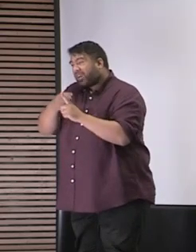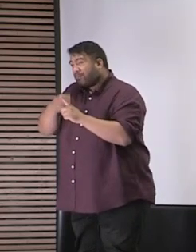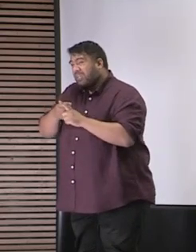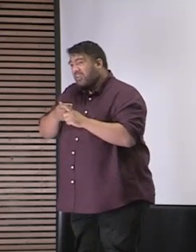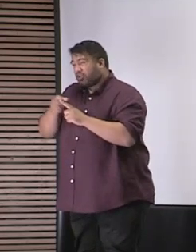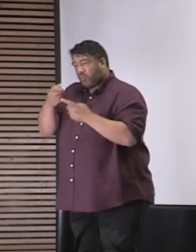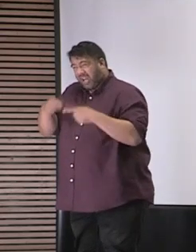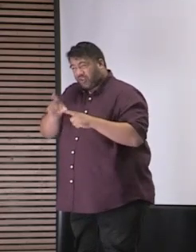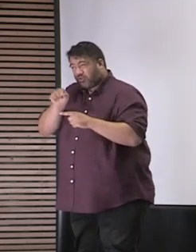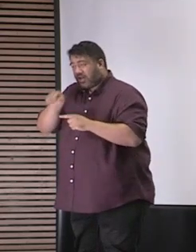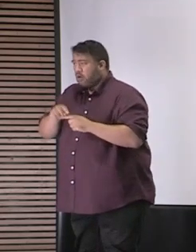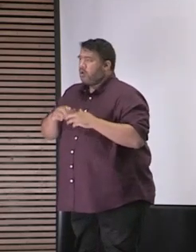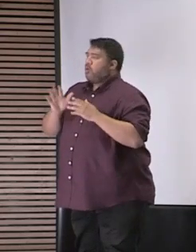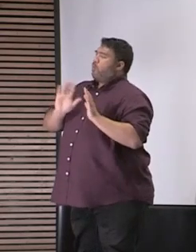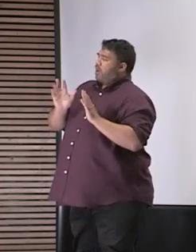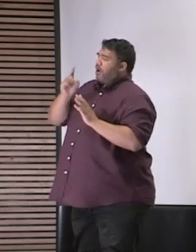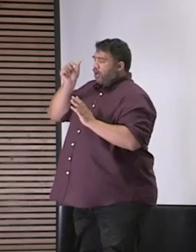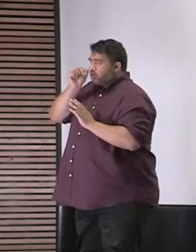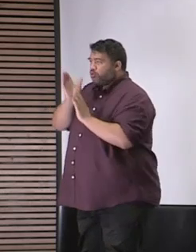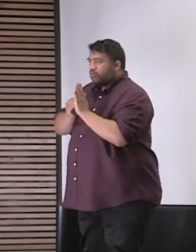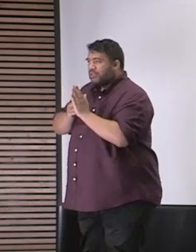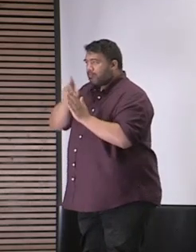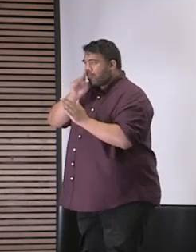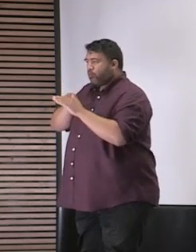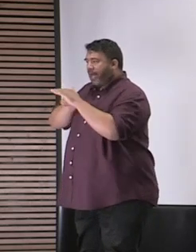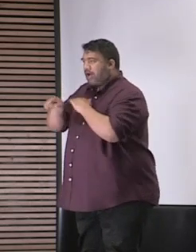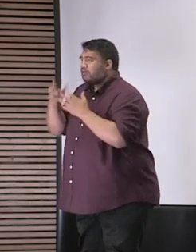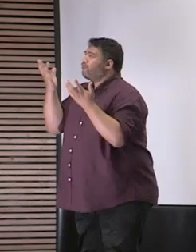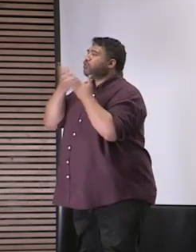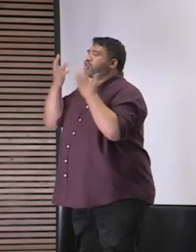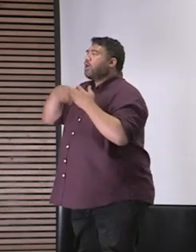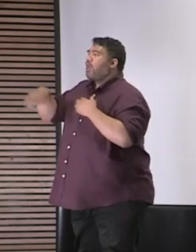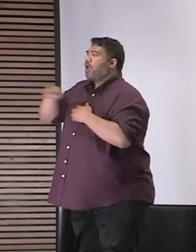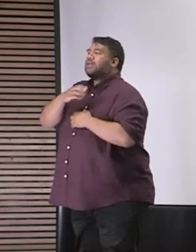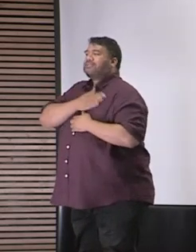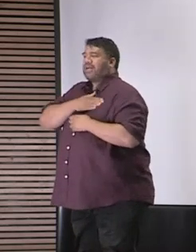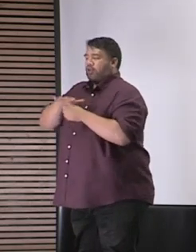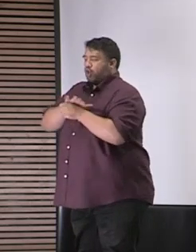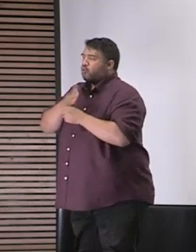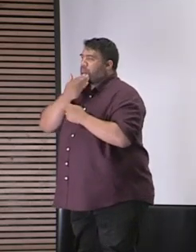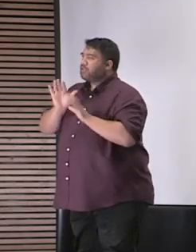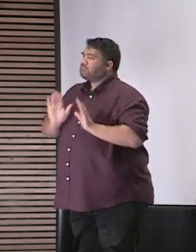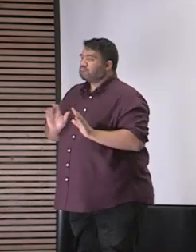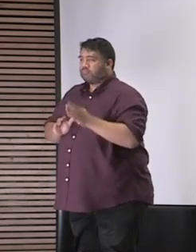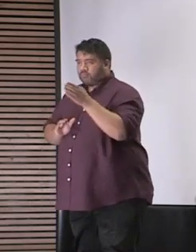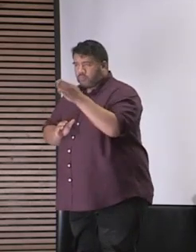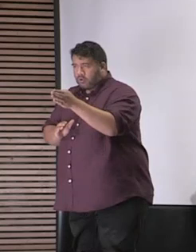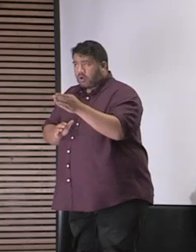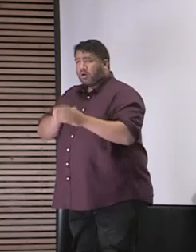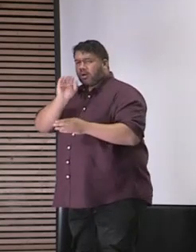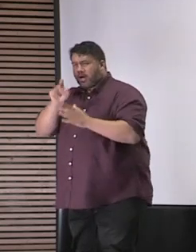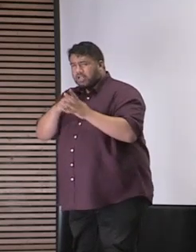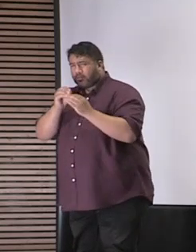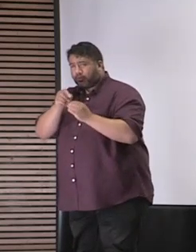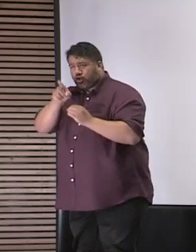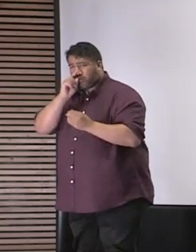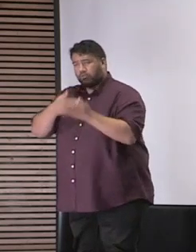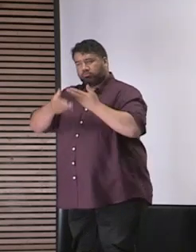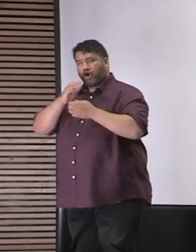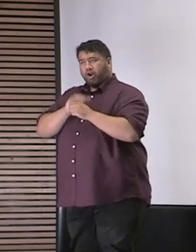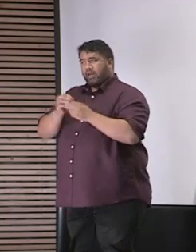laboratorios del país. ¿Puedes